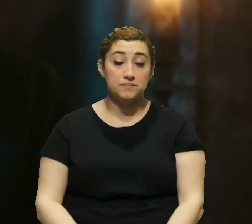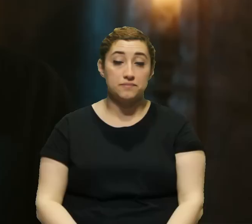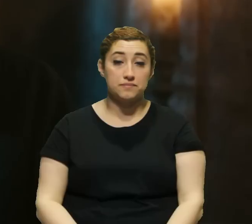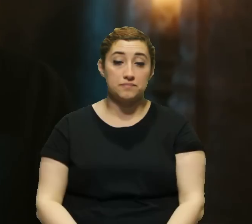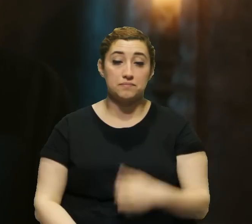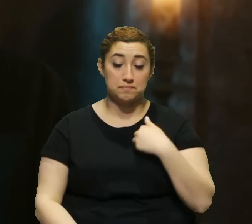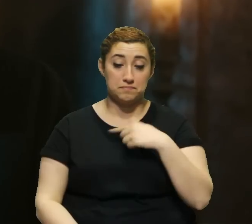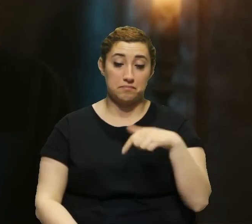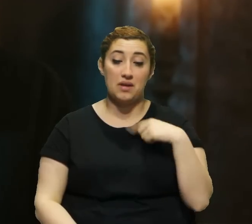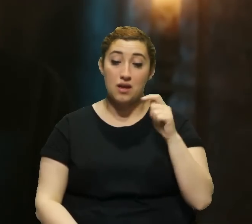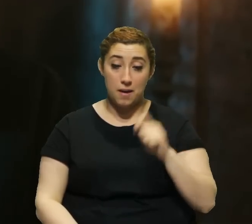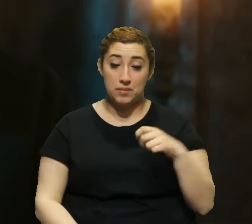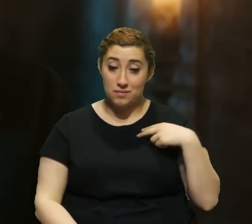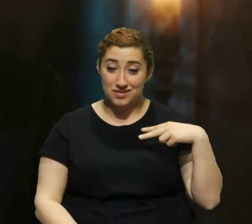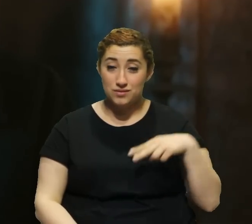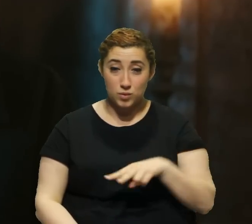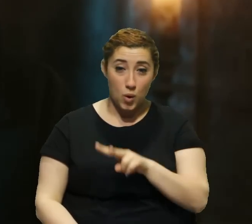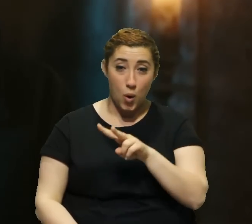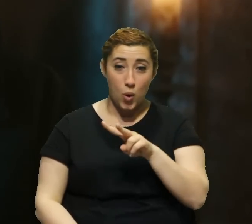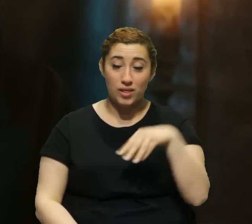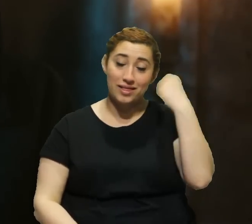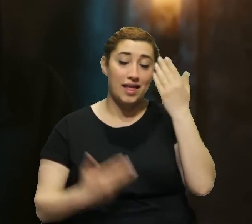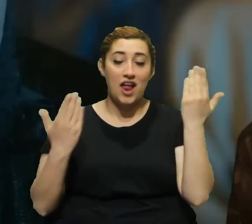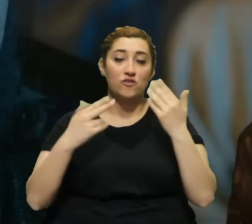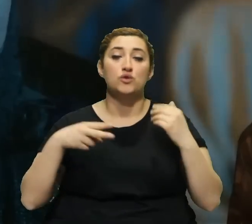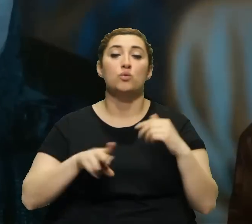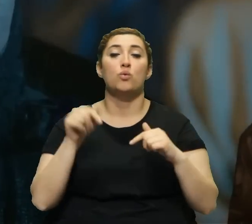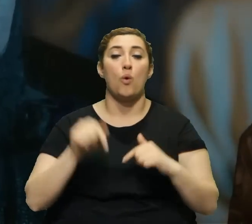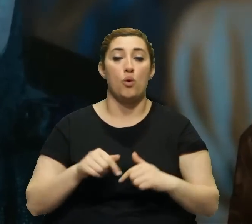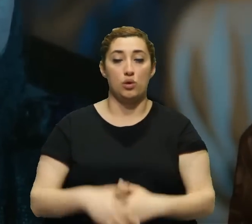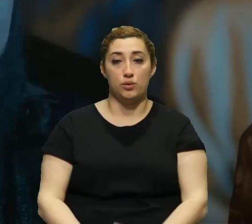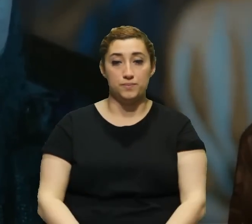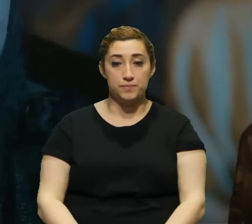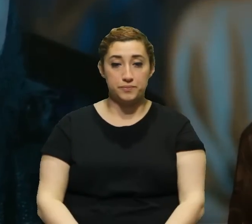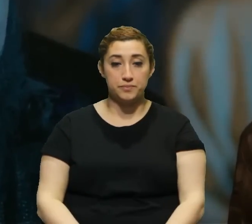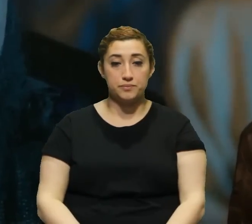Bizim yolumuz... ...dervişlik yolu bu.